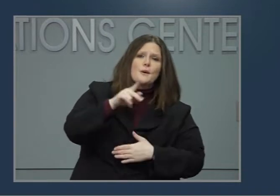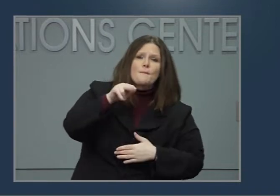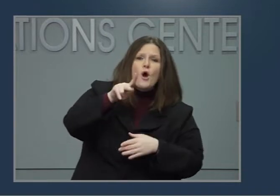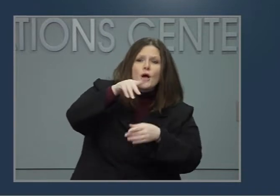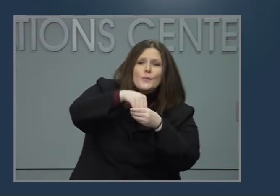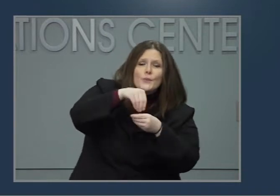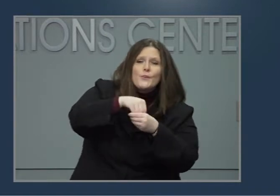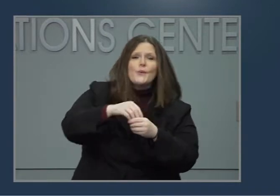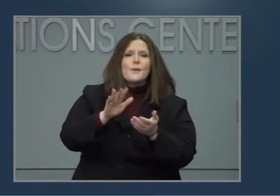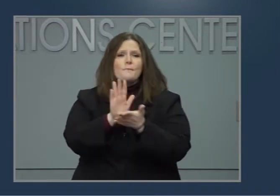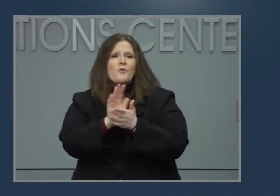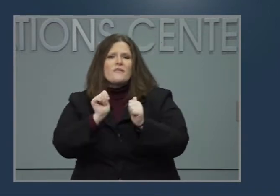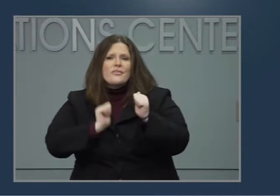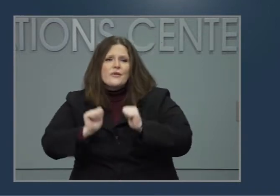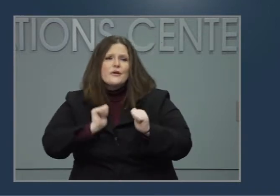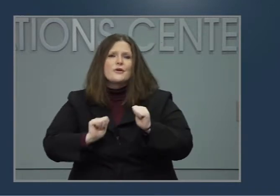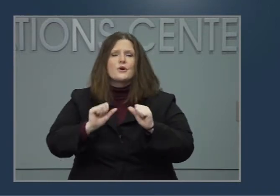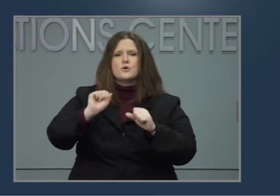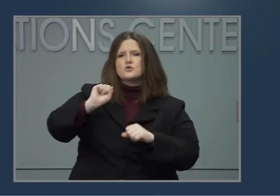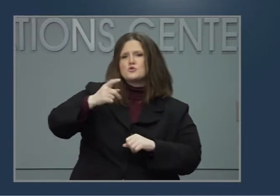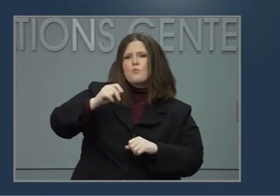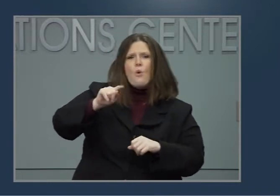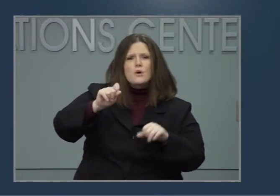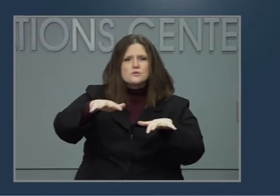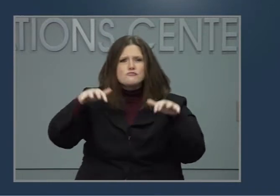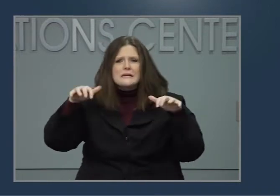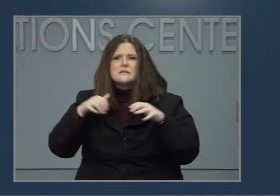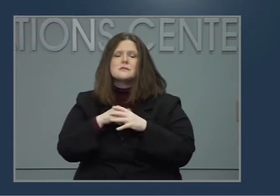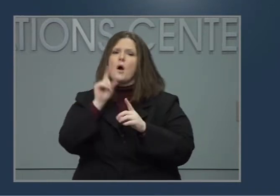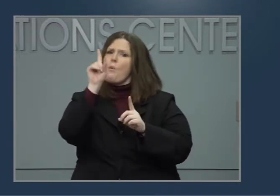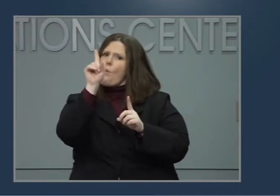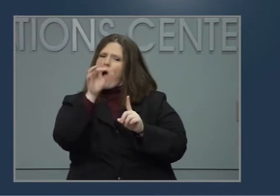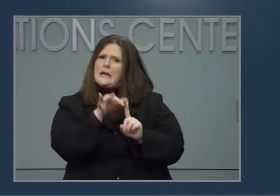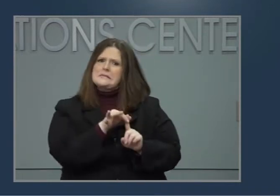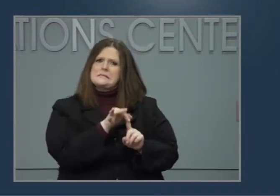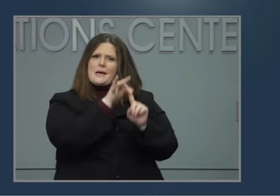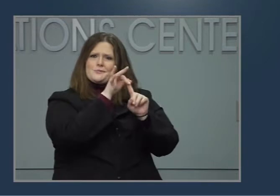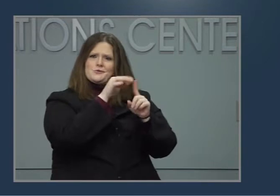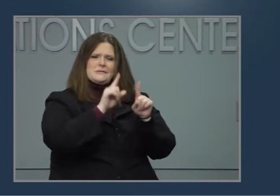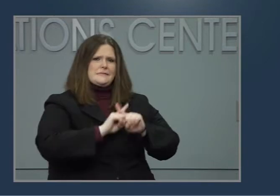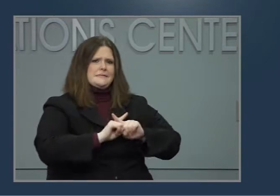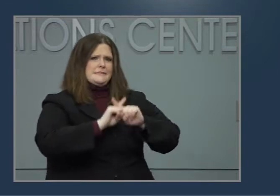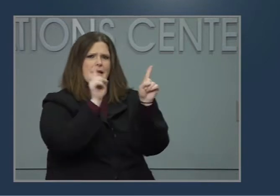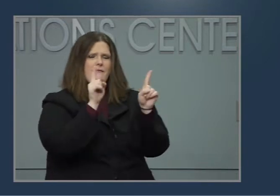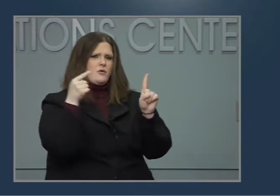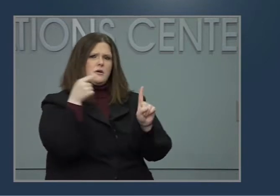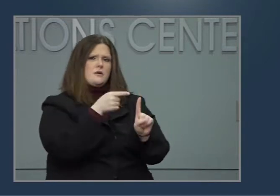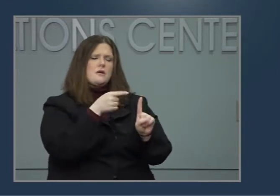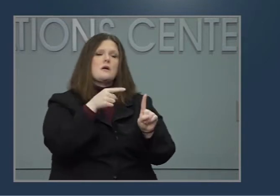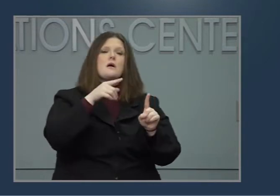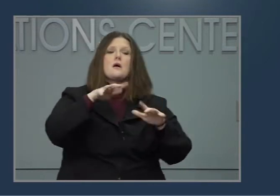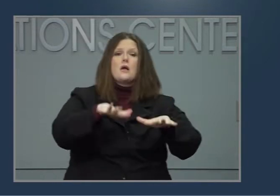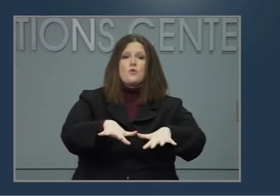deportivas en interior. Cubiertas y otros una excepción para harinas deportivas más grandes con capacidad mayor a